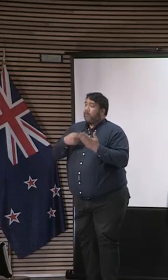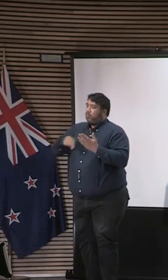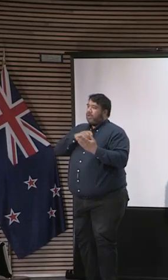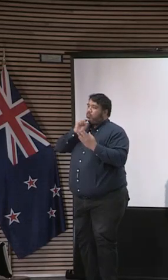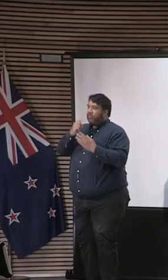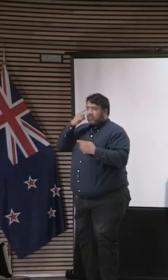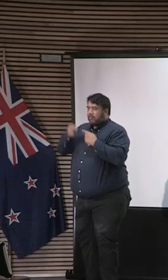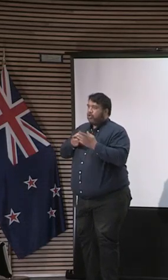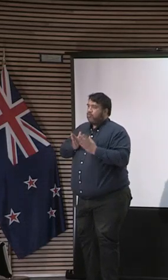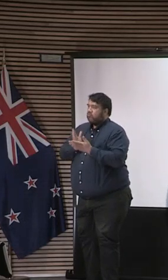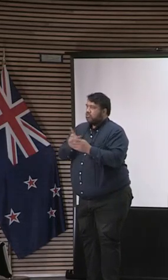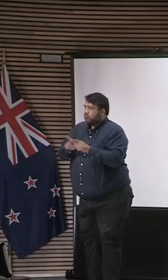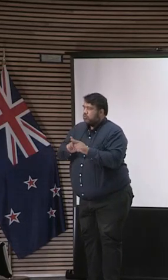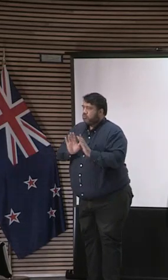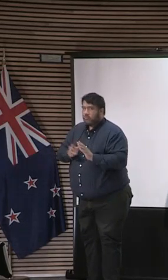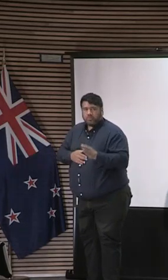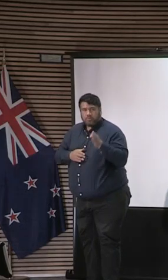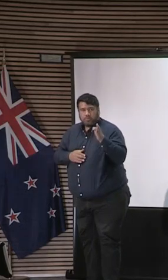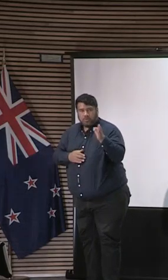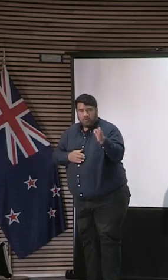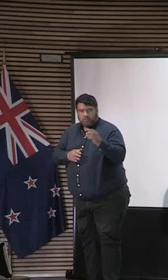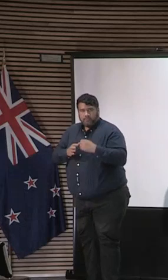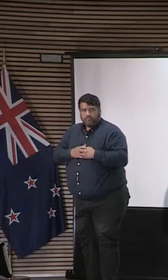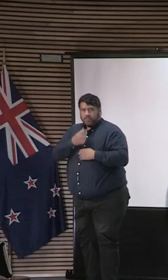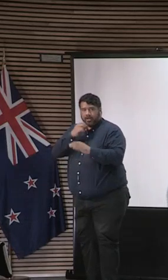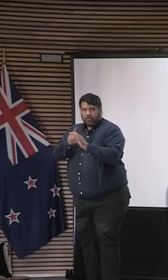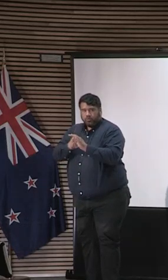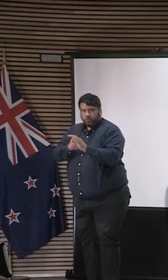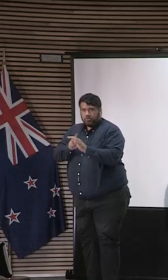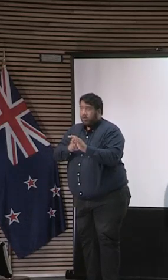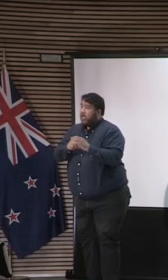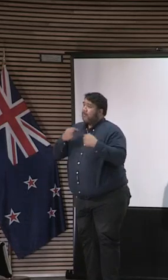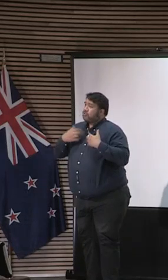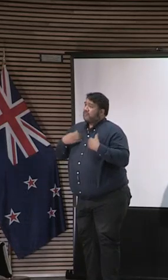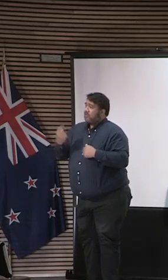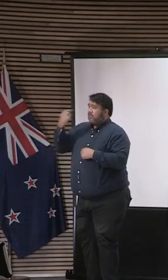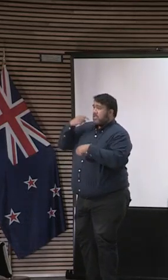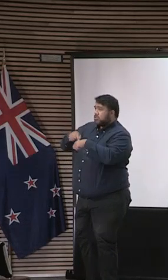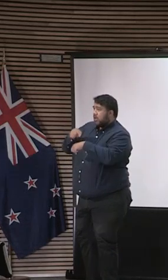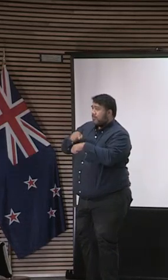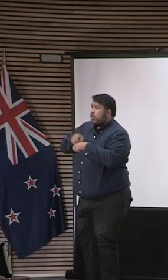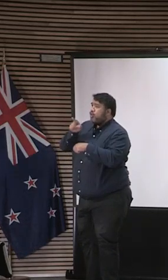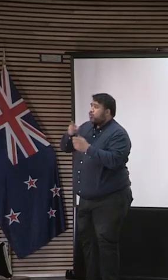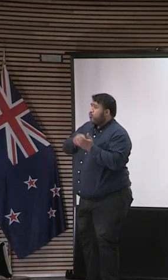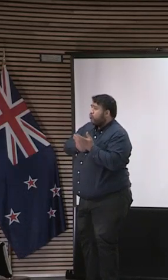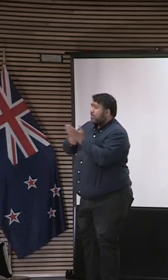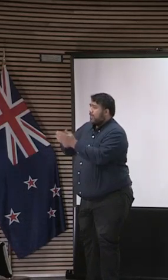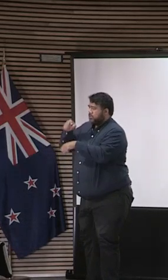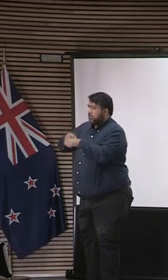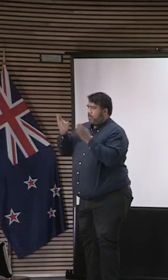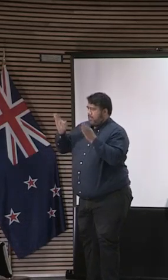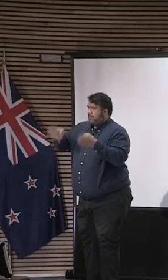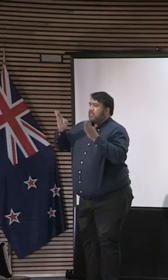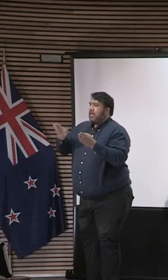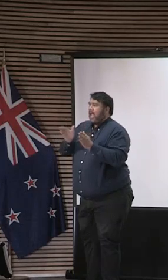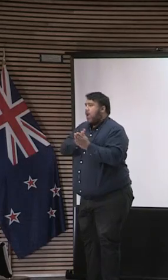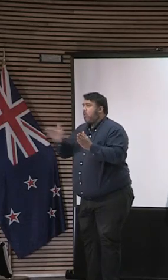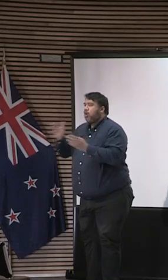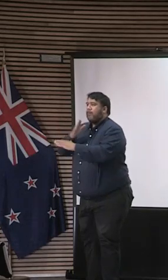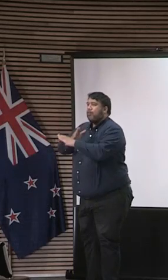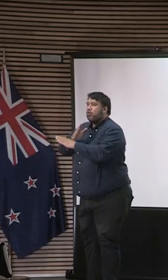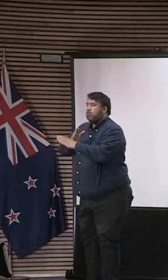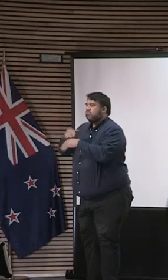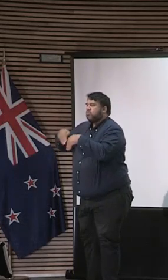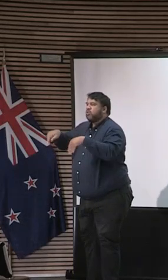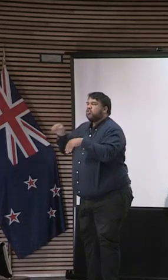tika ana kia hangaia e te